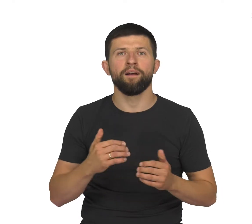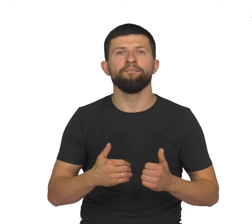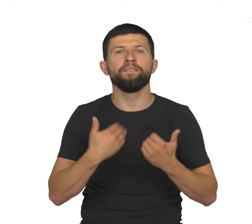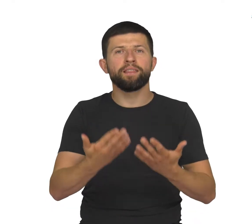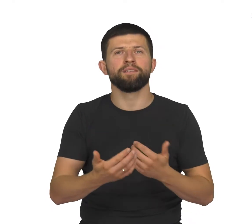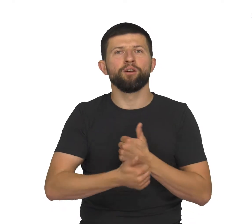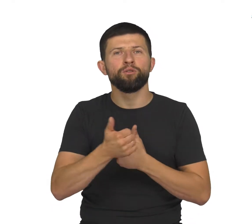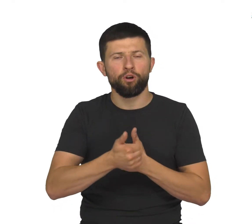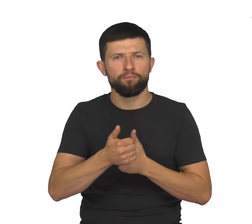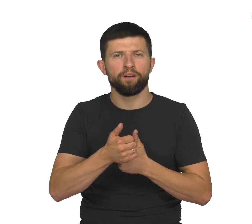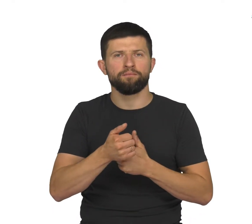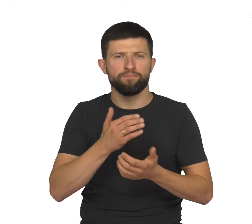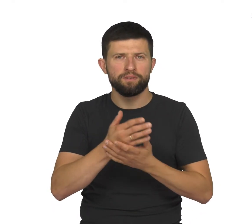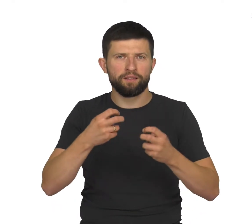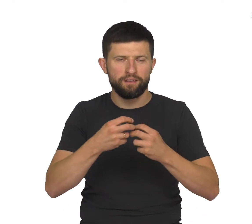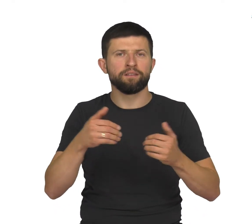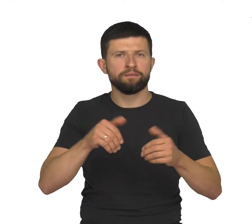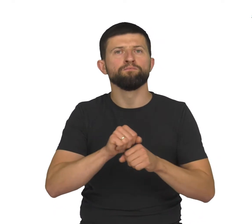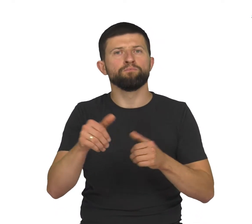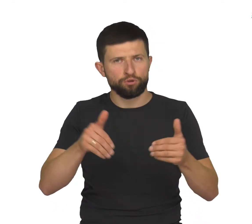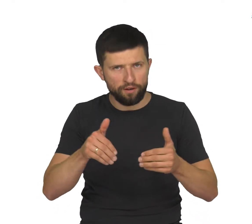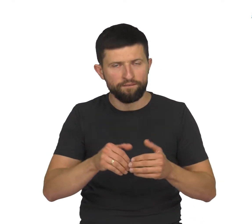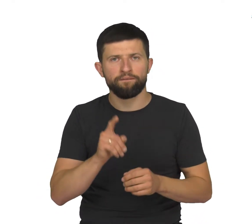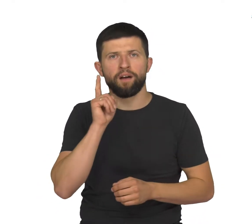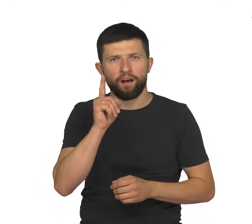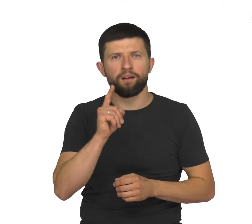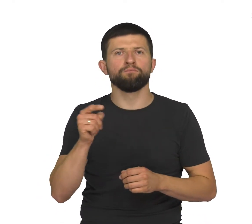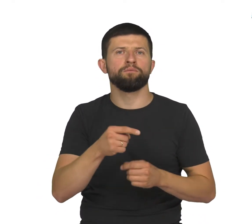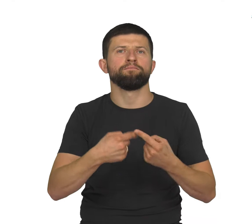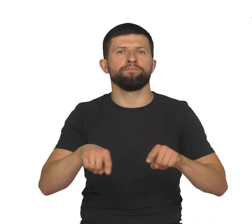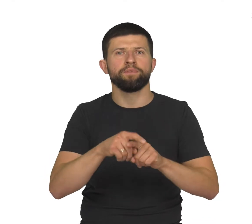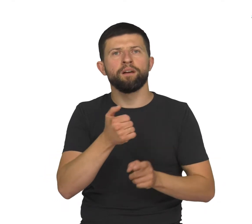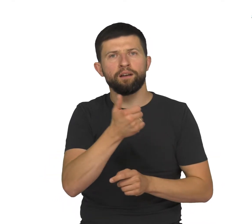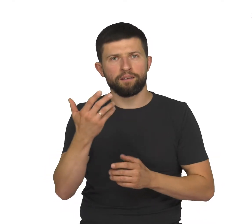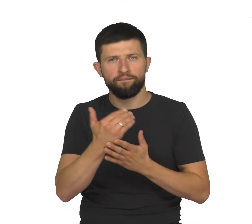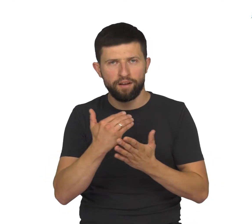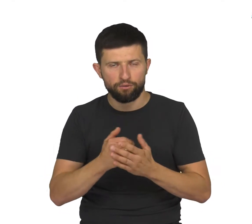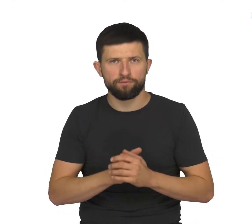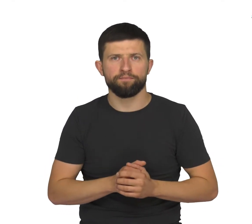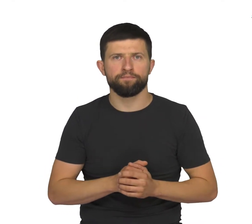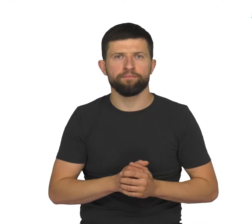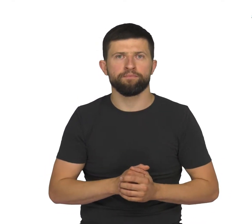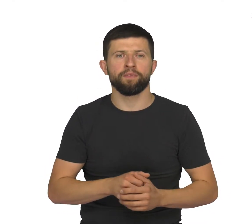odpis aktu, o który wnioskujesz, musi dotyczyć Ciebie, Twoich dzieci, małżonka